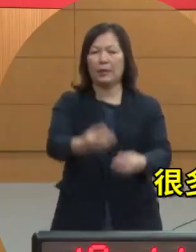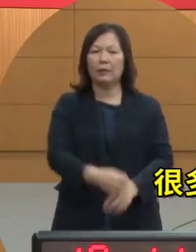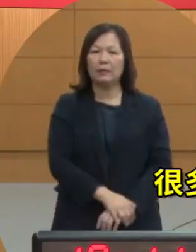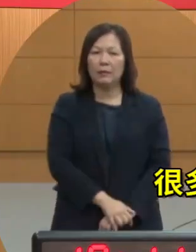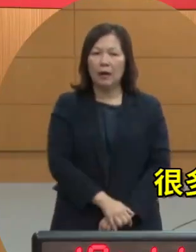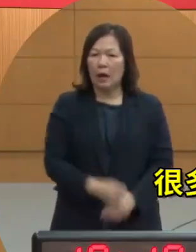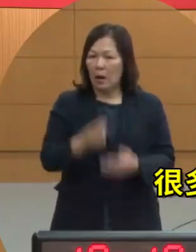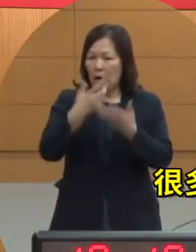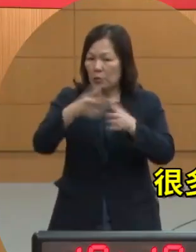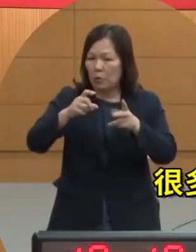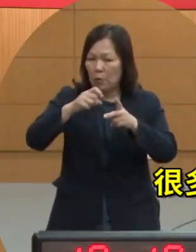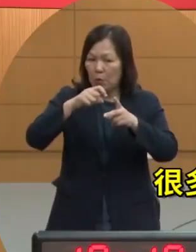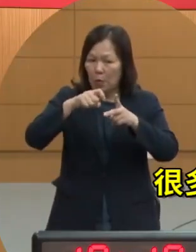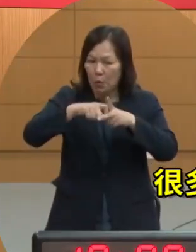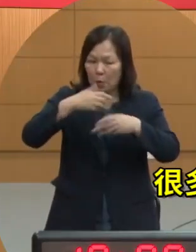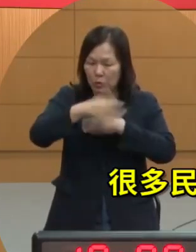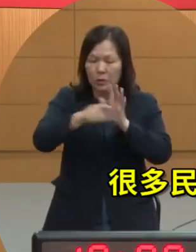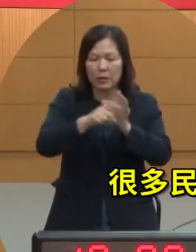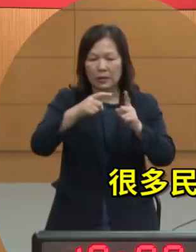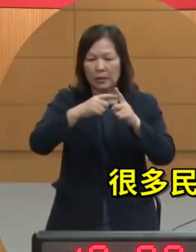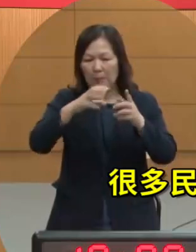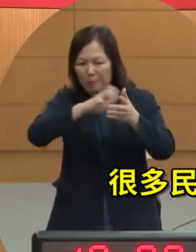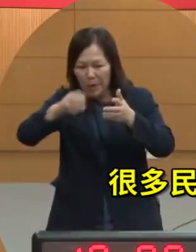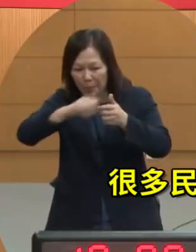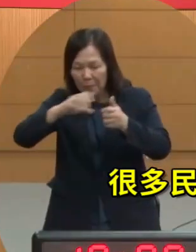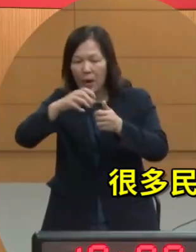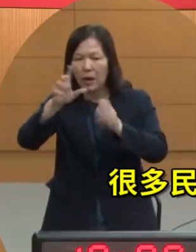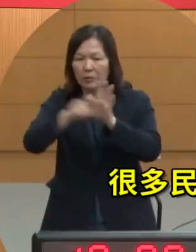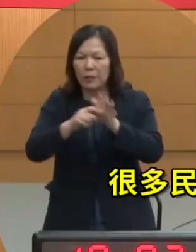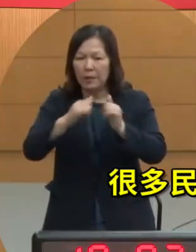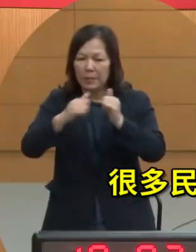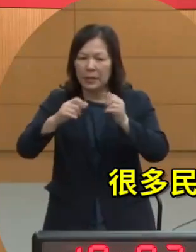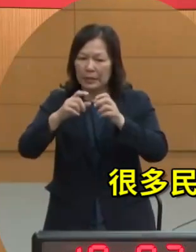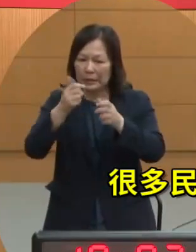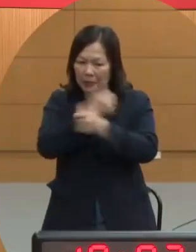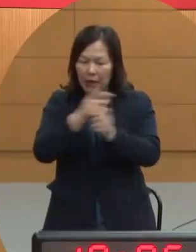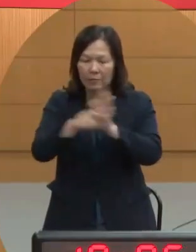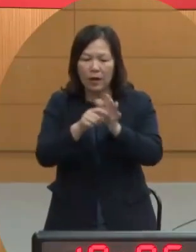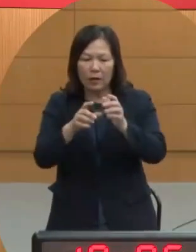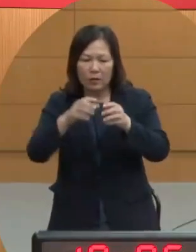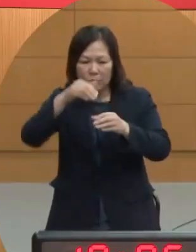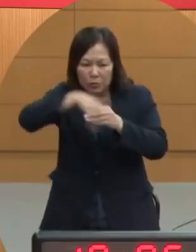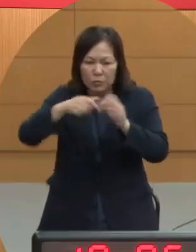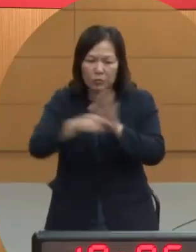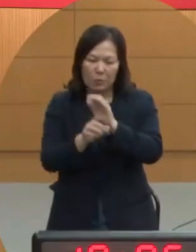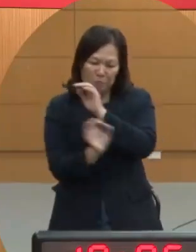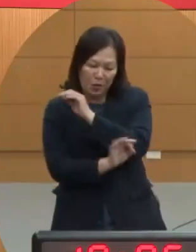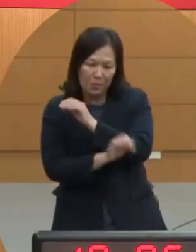很多工程的人把錢拿走了 很多民代 因為他選舉的時候賄選 他要綁他的樁腳